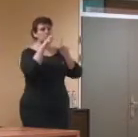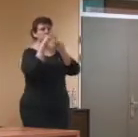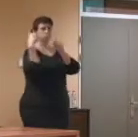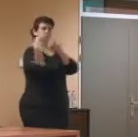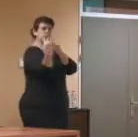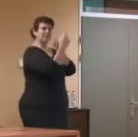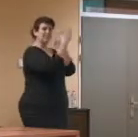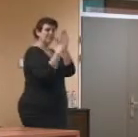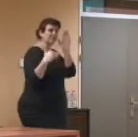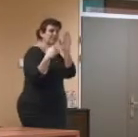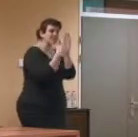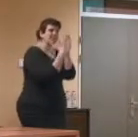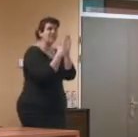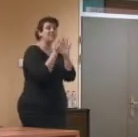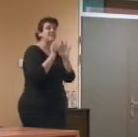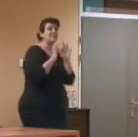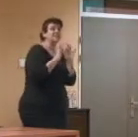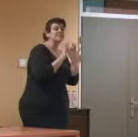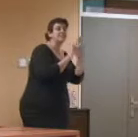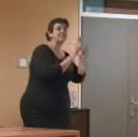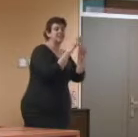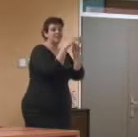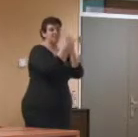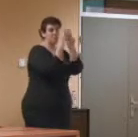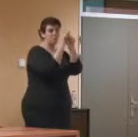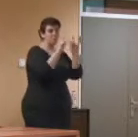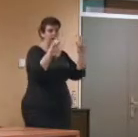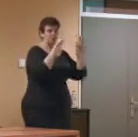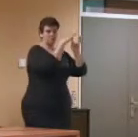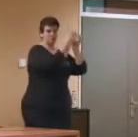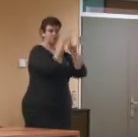interesante del fenómeno. Ciertamente la frase es de un valenciano